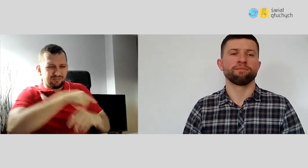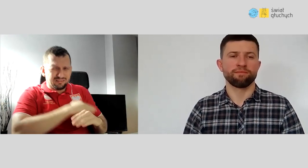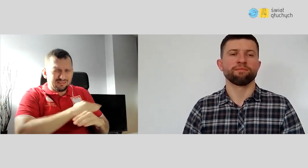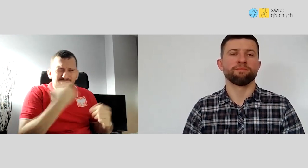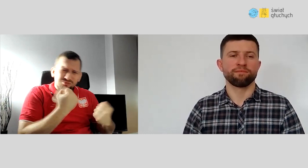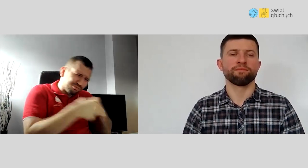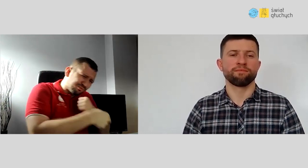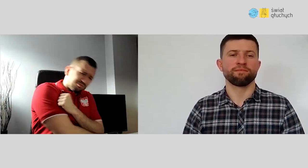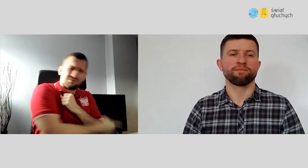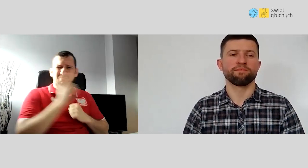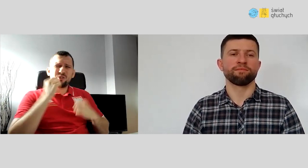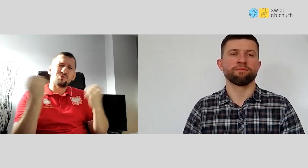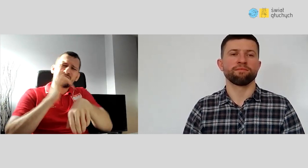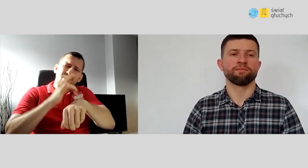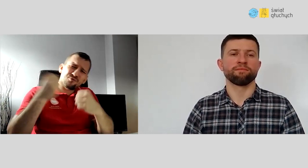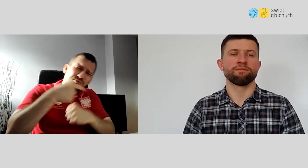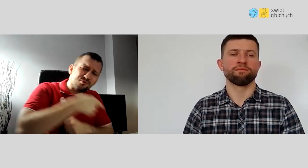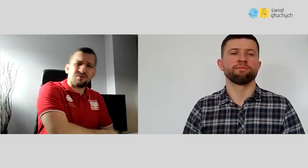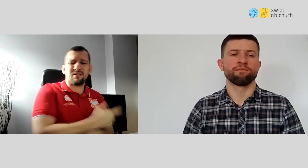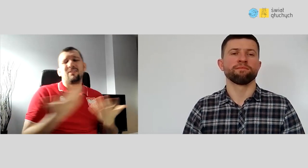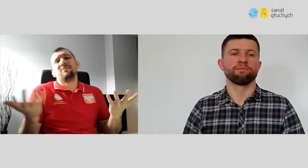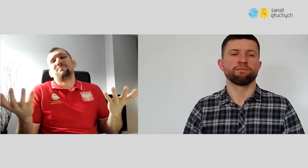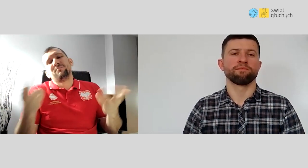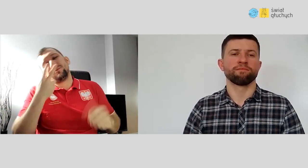Dlatego moim marzeniem jest zdobycie medali na Igrzyskach Olimpijskich.